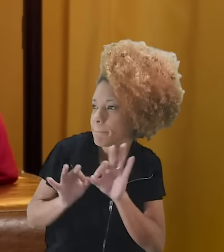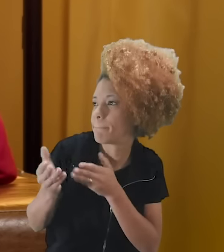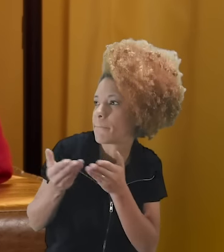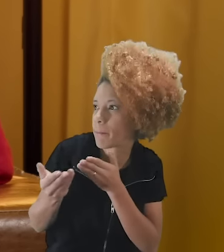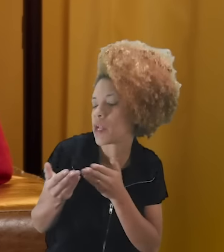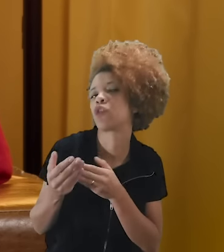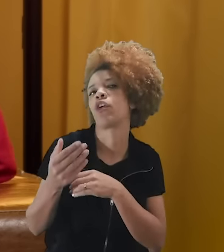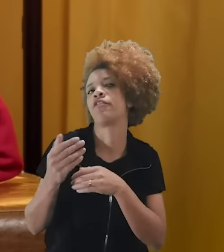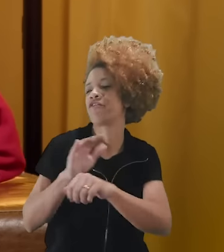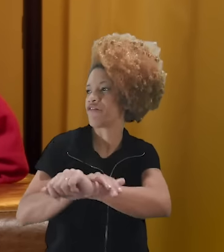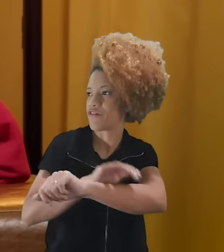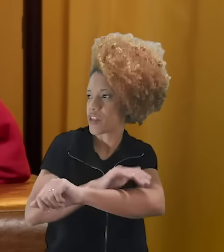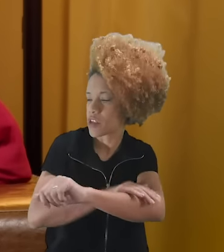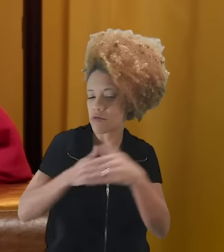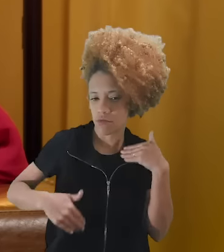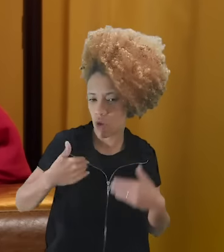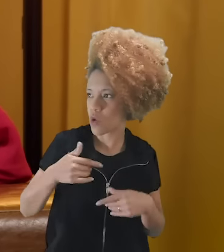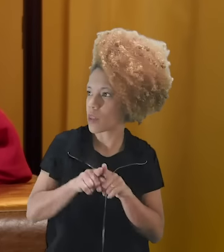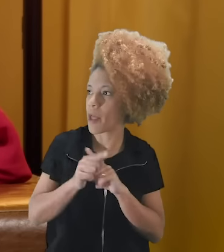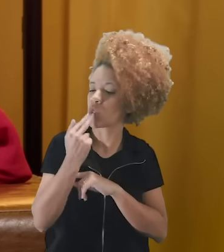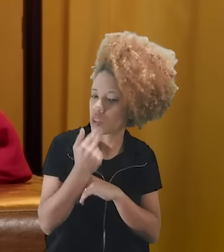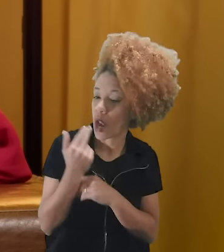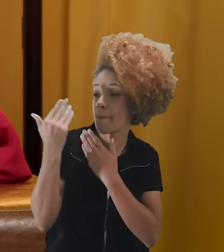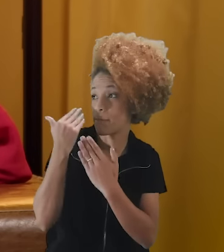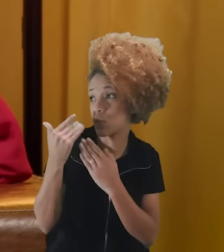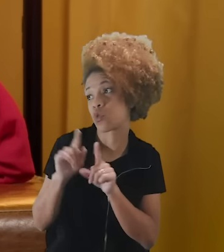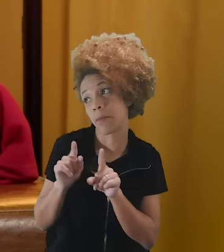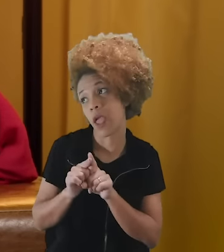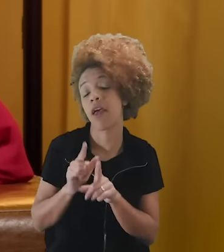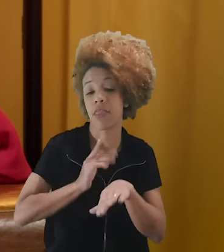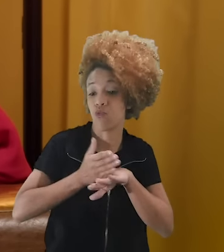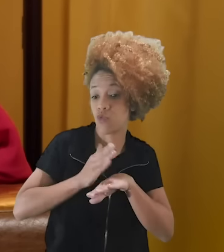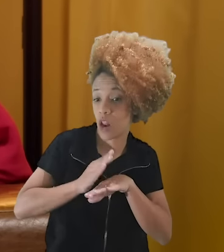tem nutricionista tem psicólogo que é muito importante também daí tem o seu treinador né